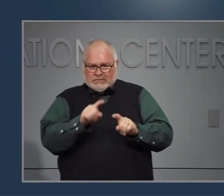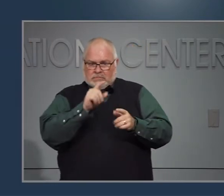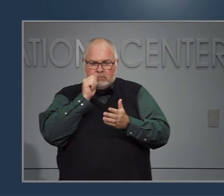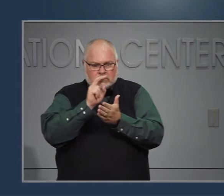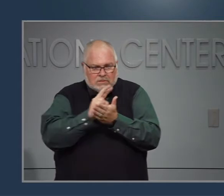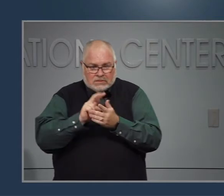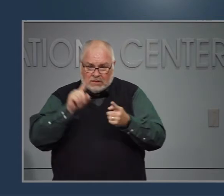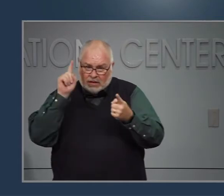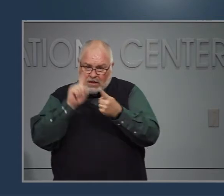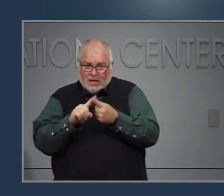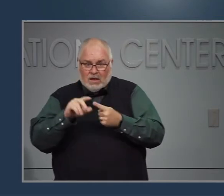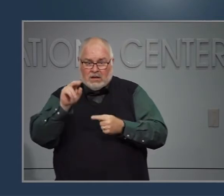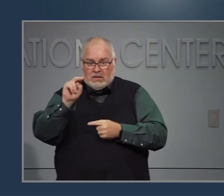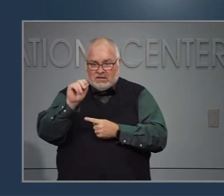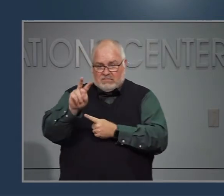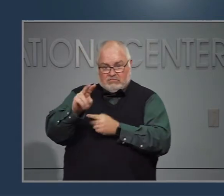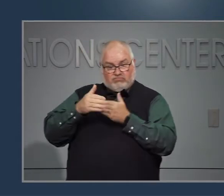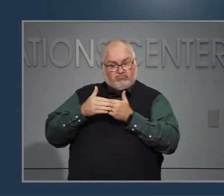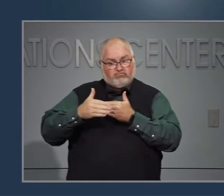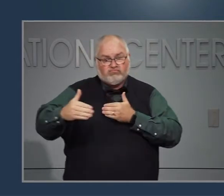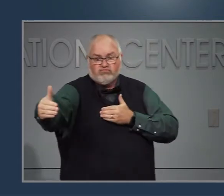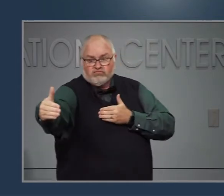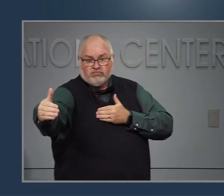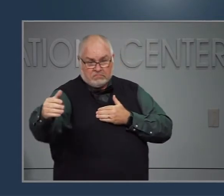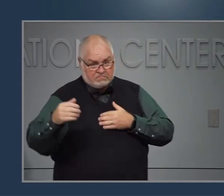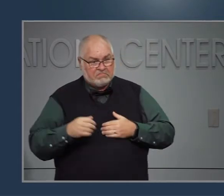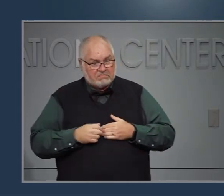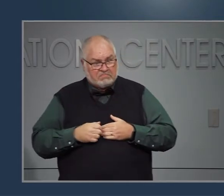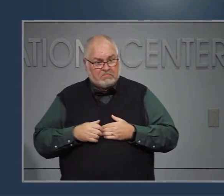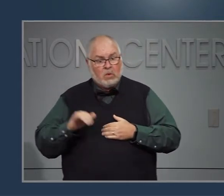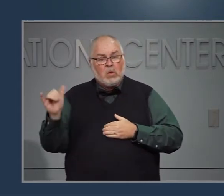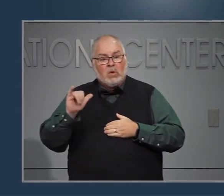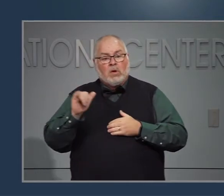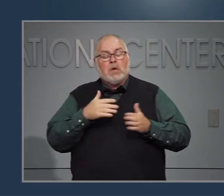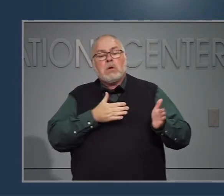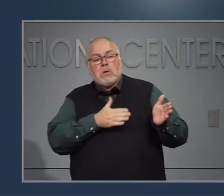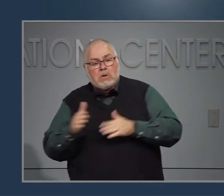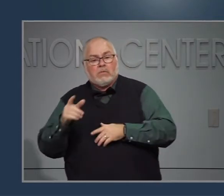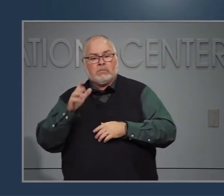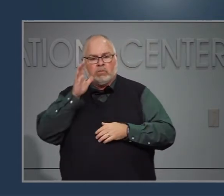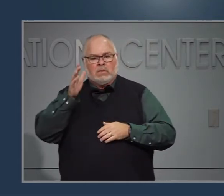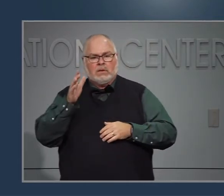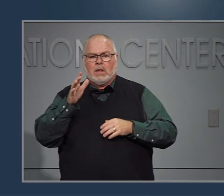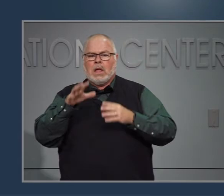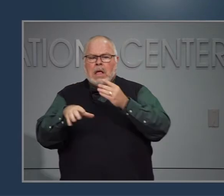Para hacer pruebas todo semanas y también otro paso queremos ampliar en la gran, sí que